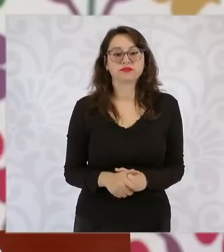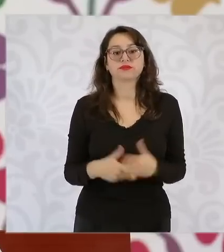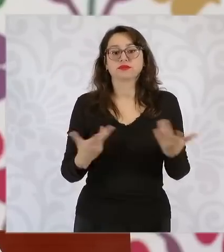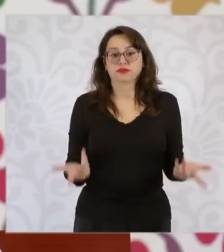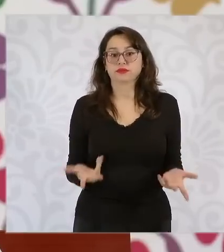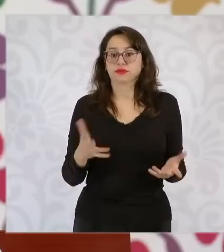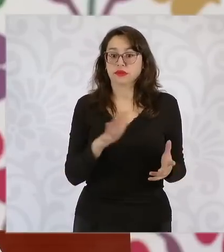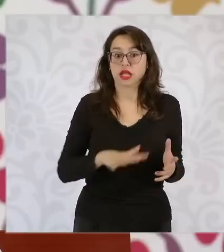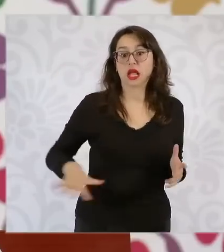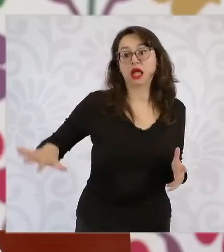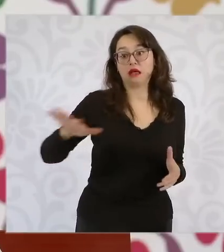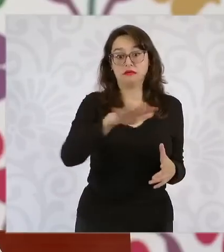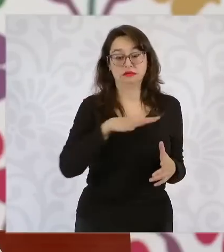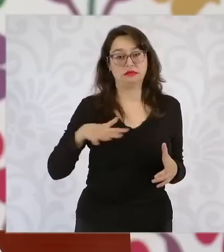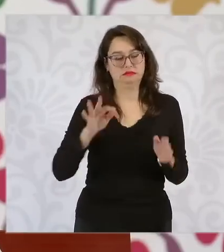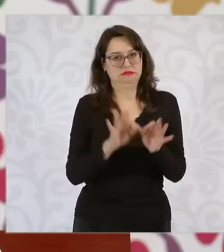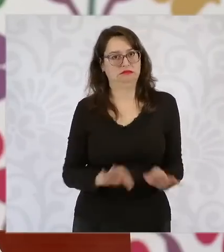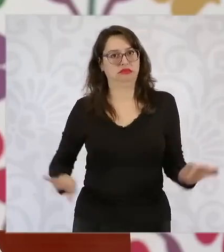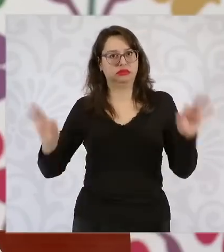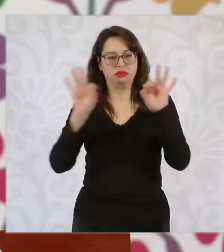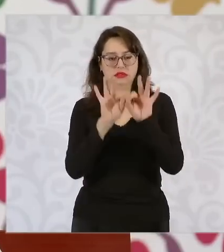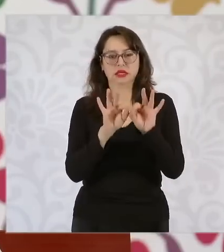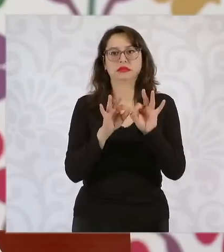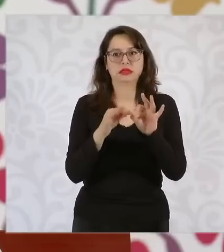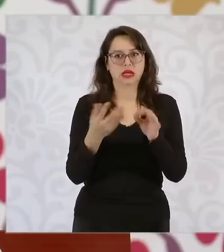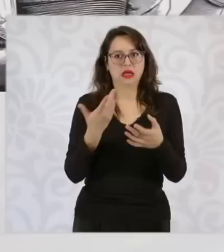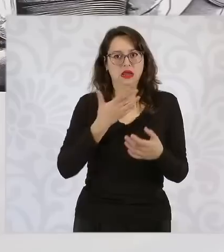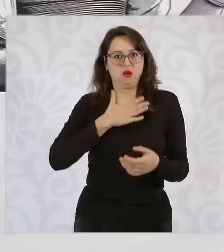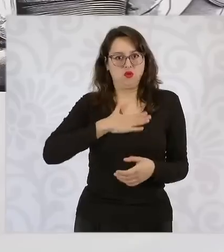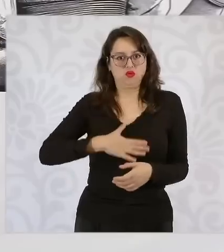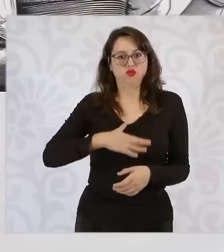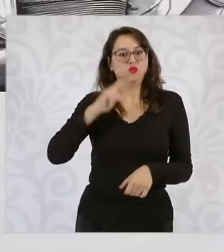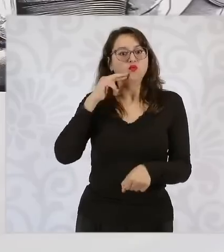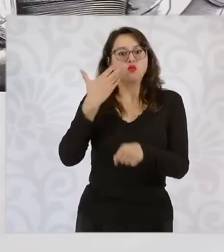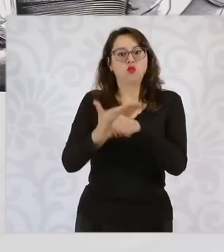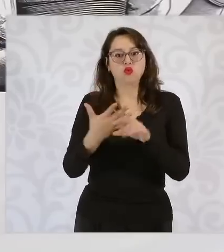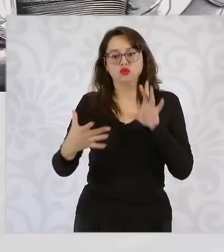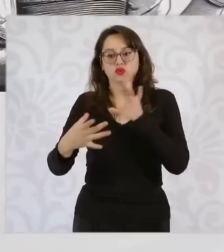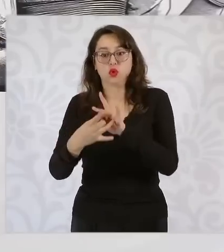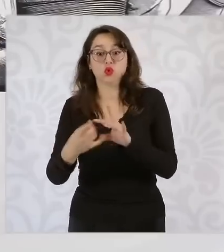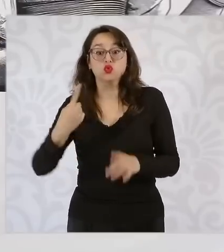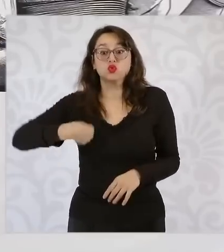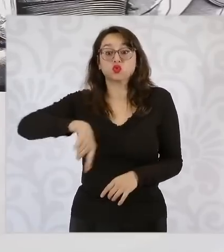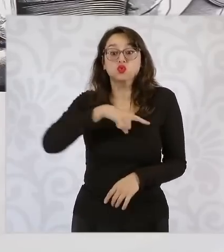de Pemex es muy importante tenemos no somos una empresa cualquiera somos una empresa del